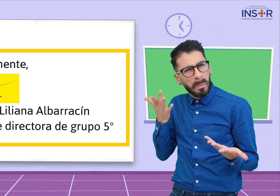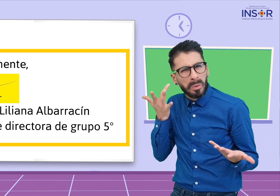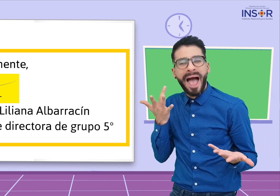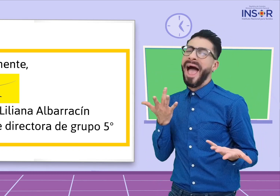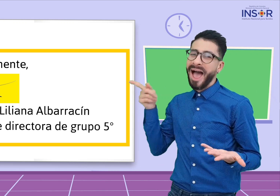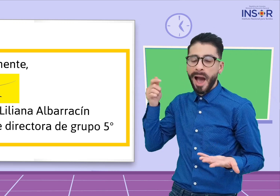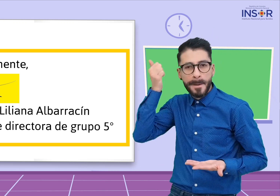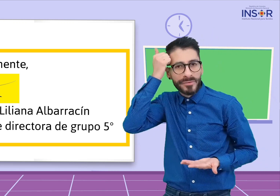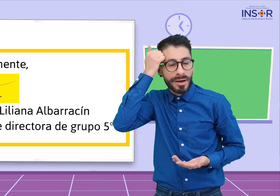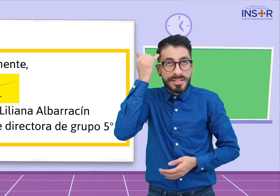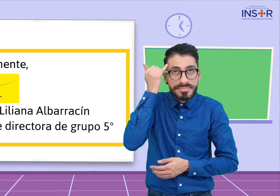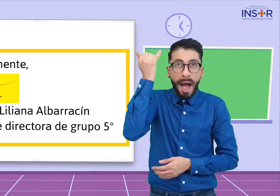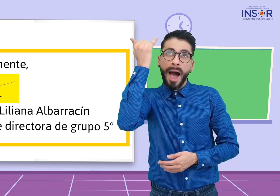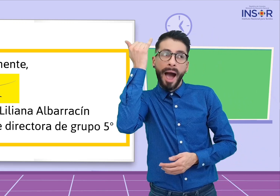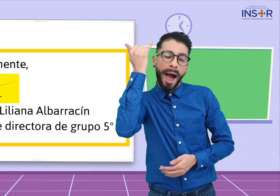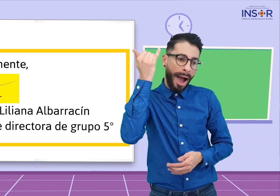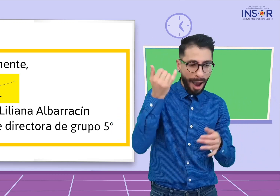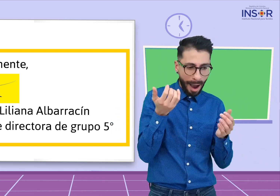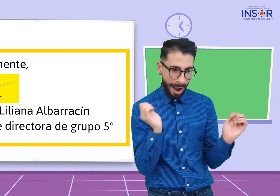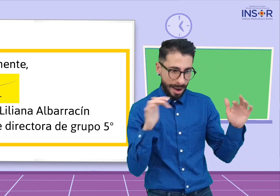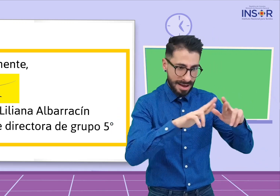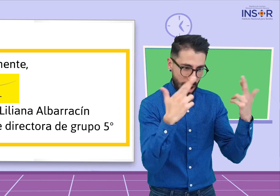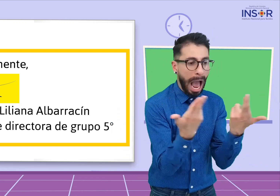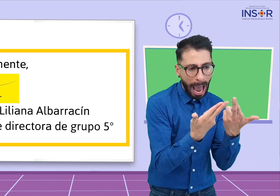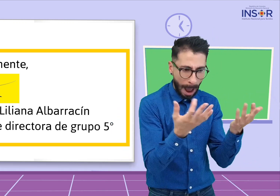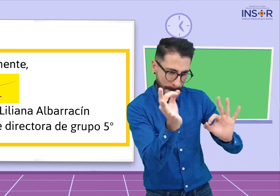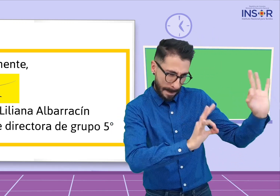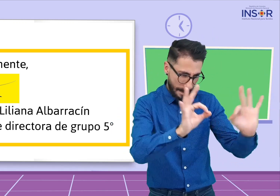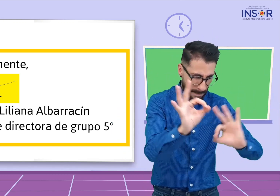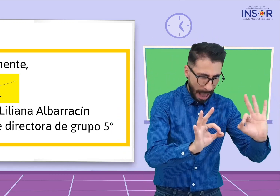Eso quiere decir que fue la profesora la que convoca a la reunión que se va a realizar,